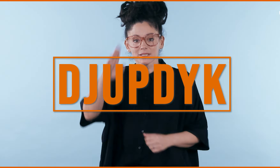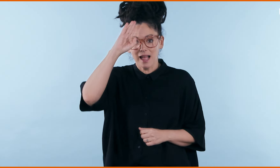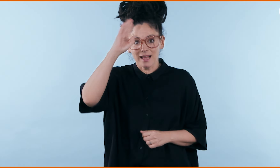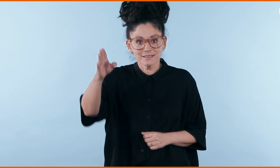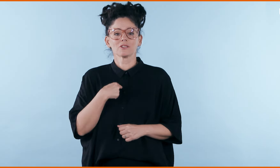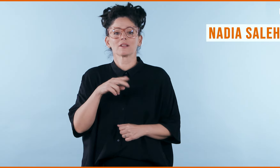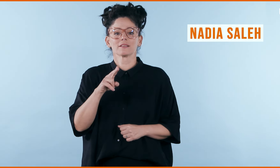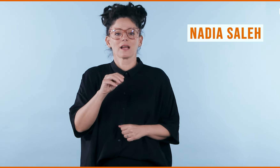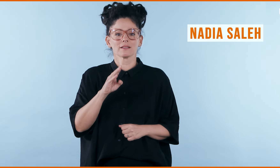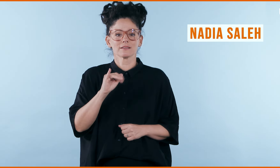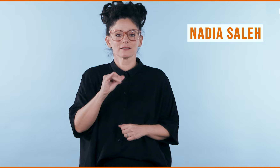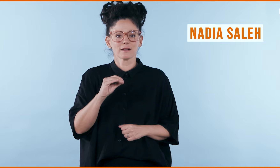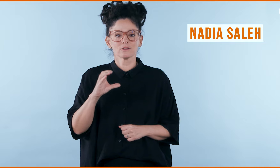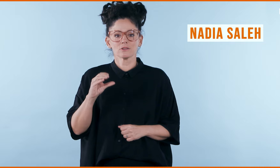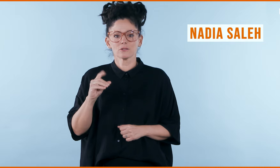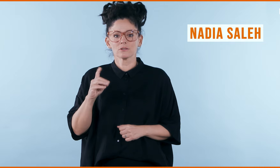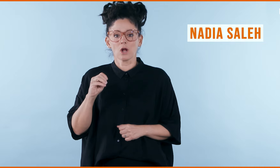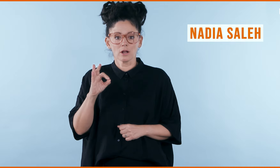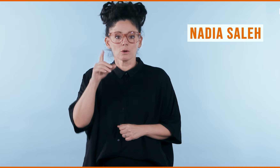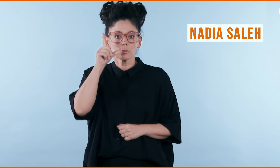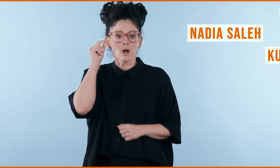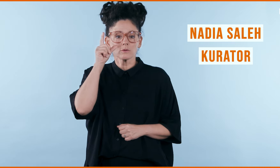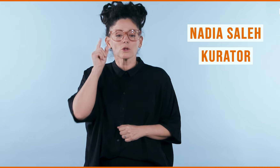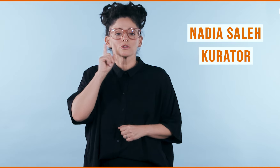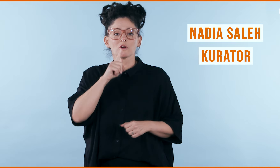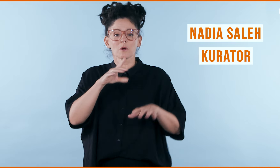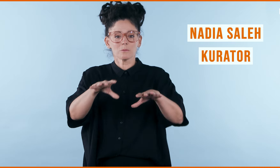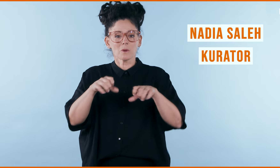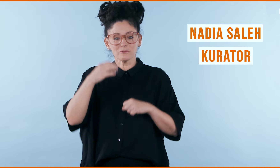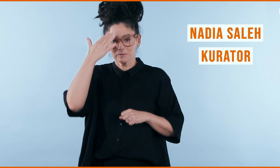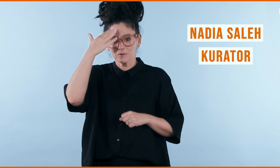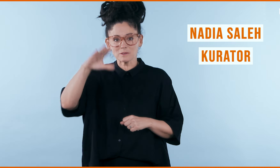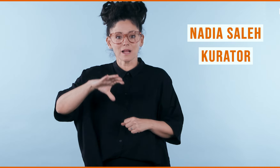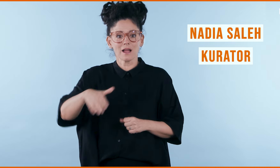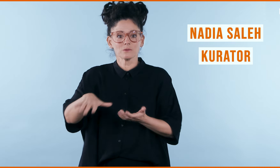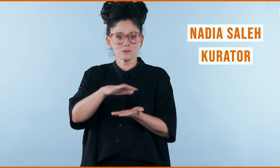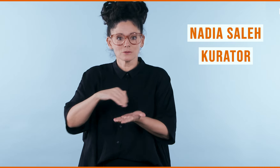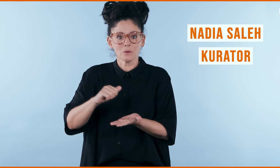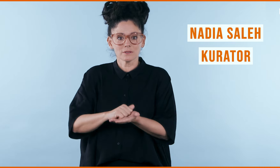Hej! Jag heter Nadia Saleh. Jag är kurator på Dövmottagning vuxna i Region Skåne.